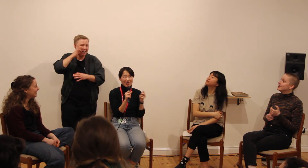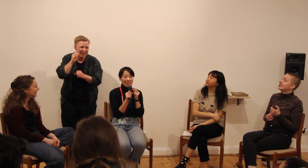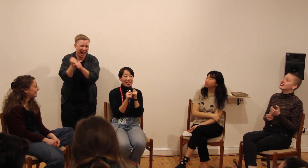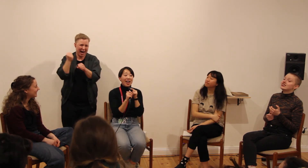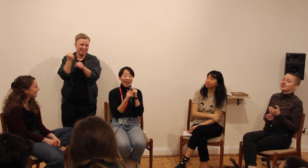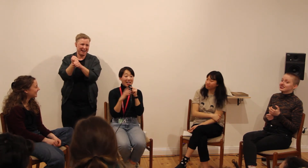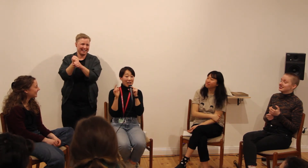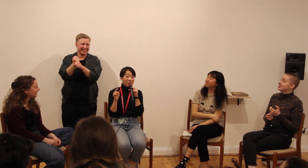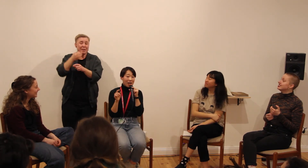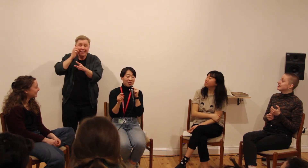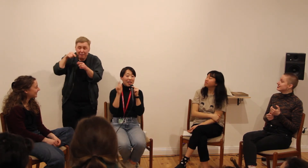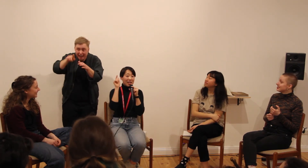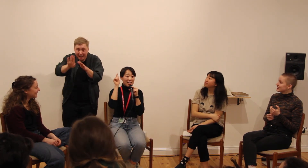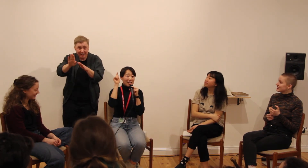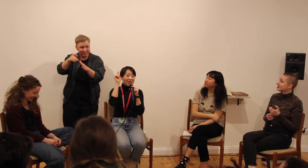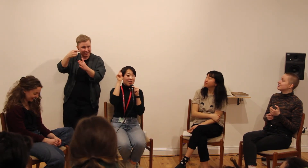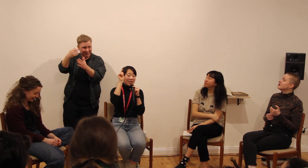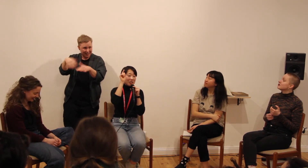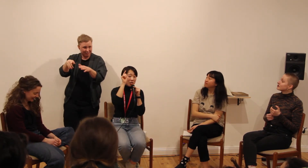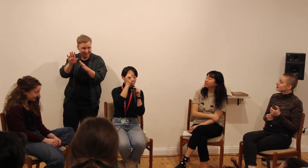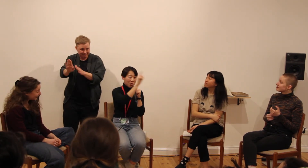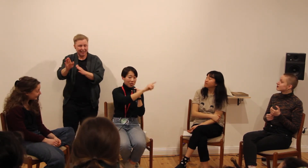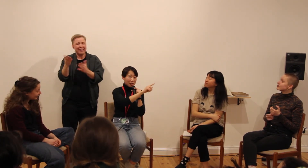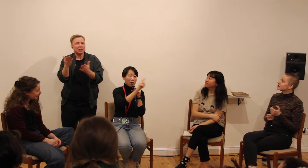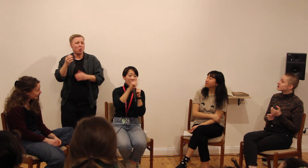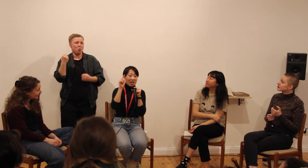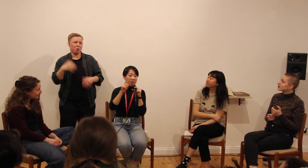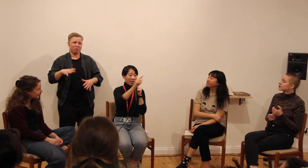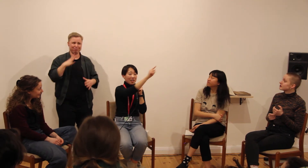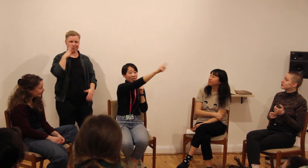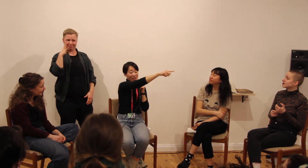Und ich habe rausgefunden, dass es im Korea Verband ein Poster von seinem Café gibt.